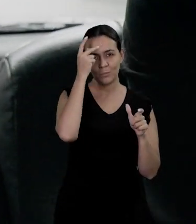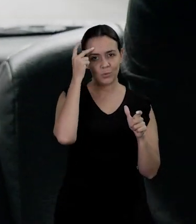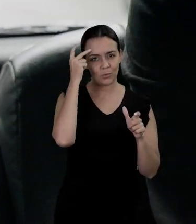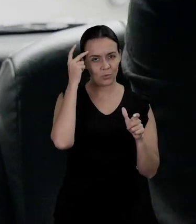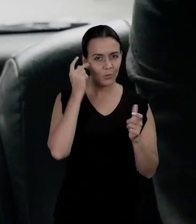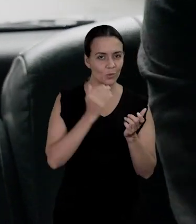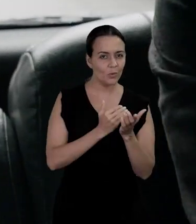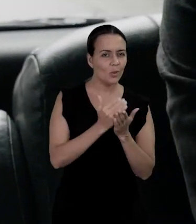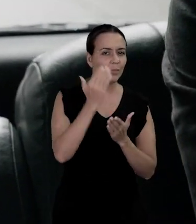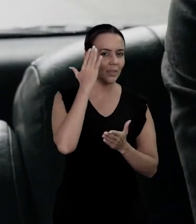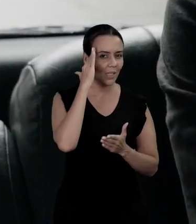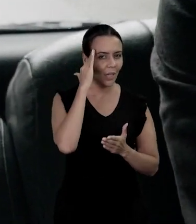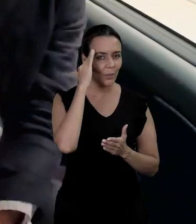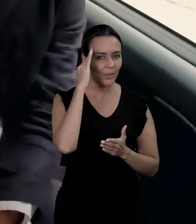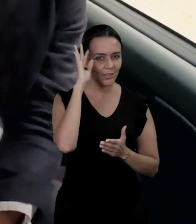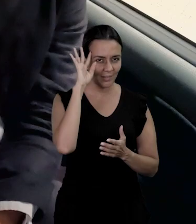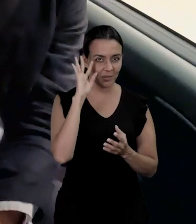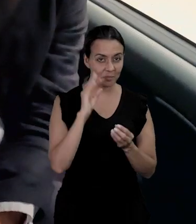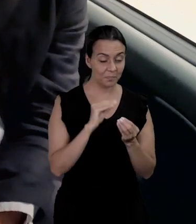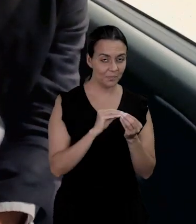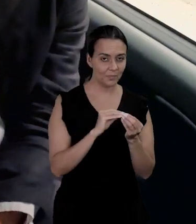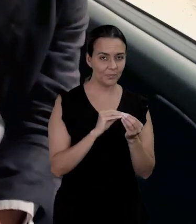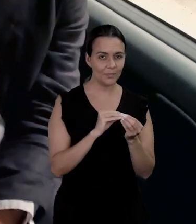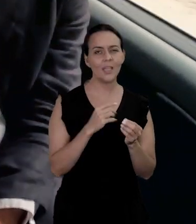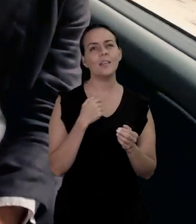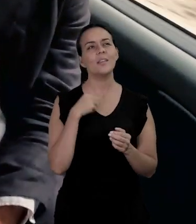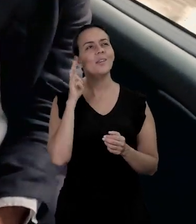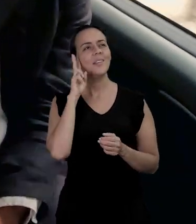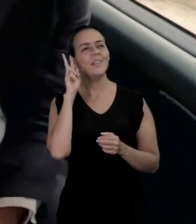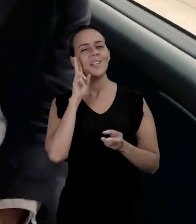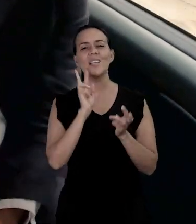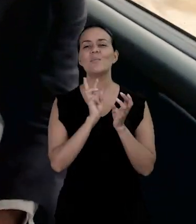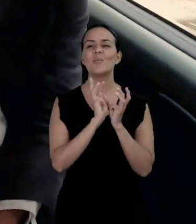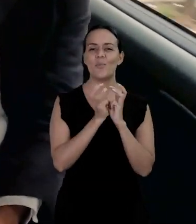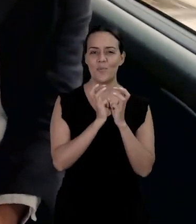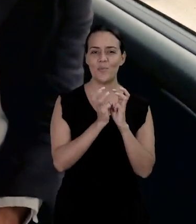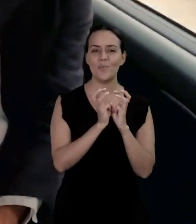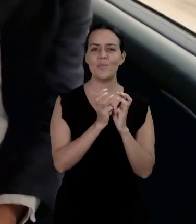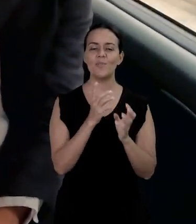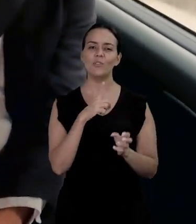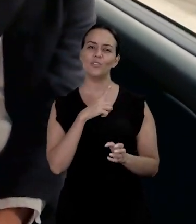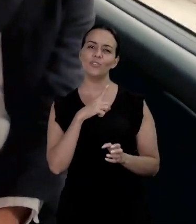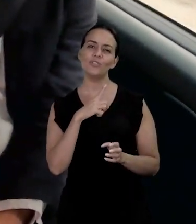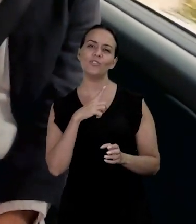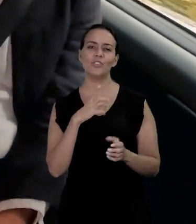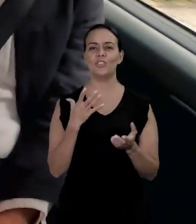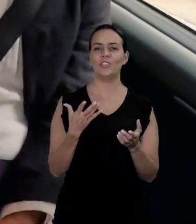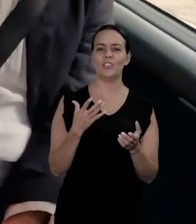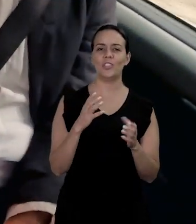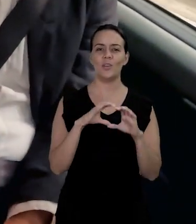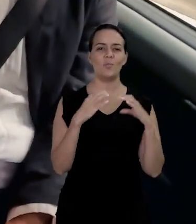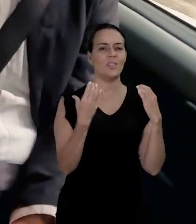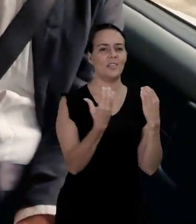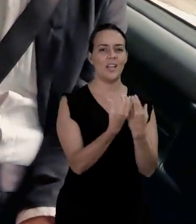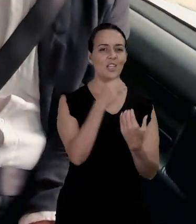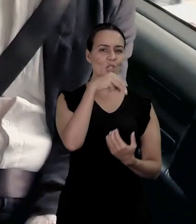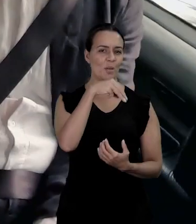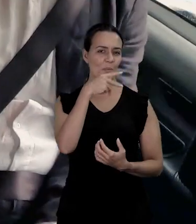nuvens de arquivos. E pelo Orkut, eu lembro que tinha comunidade de MP3, e daí você descolava, sei lá,